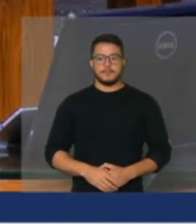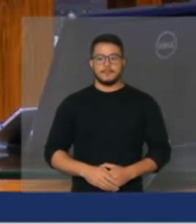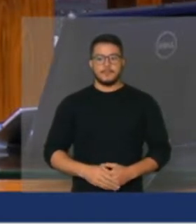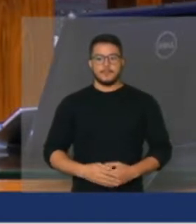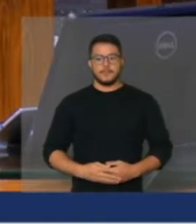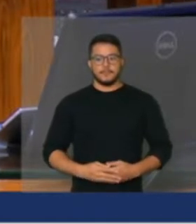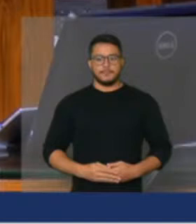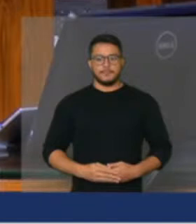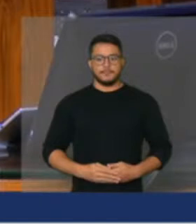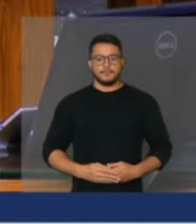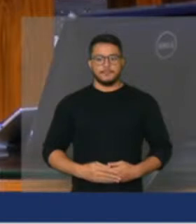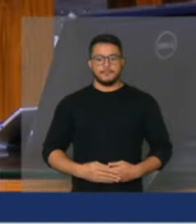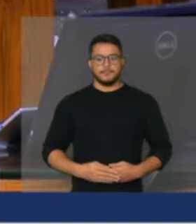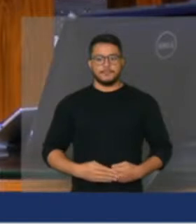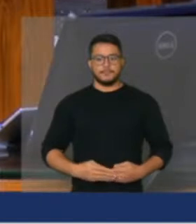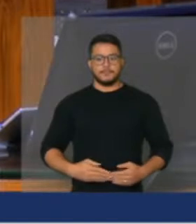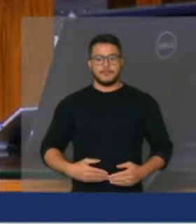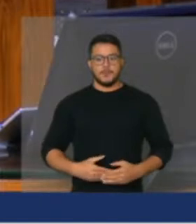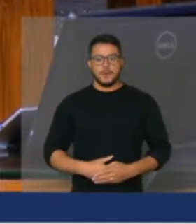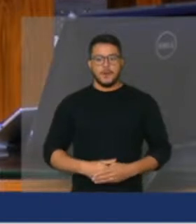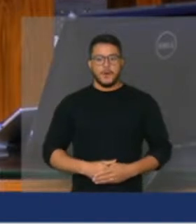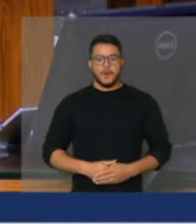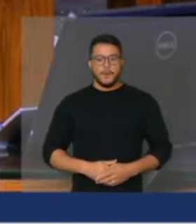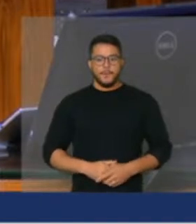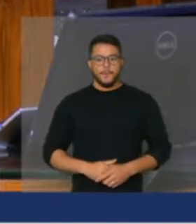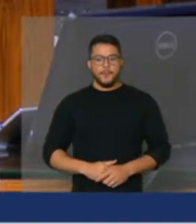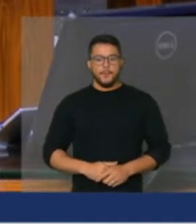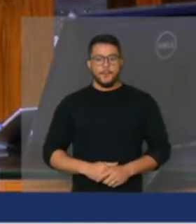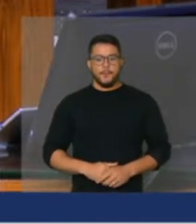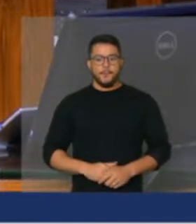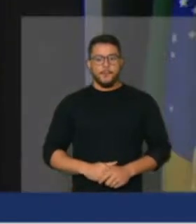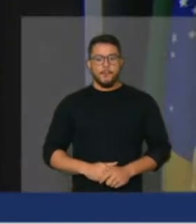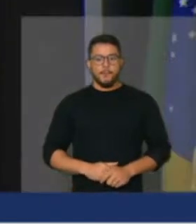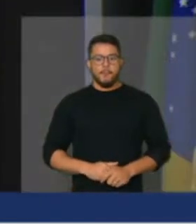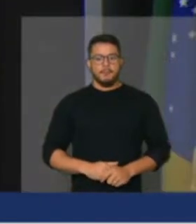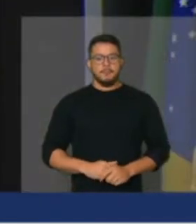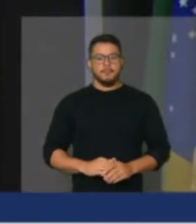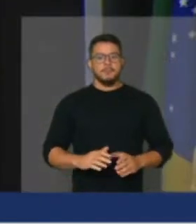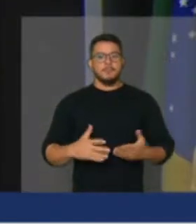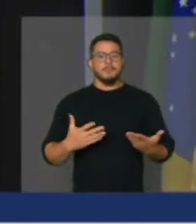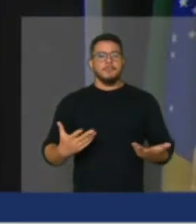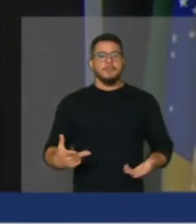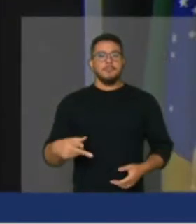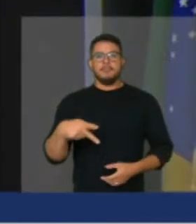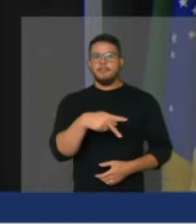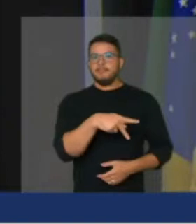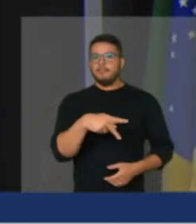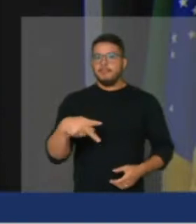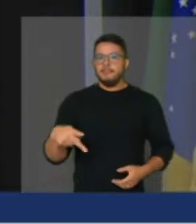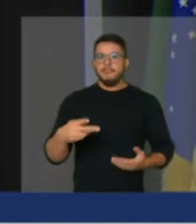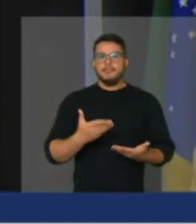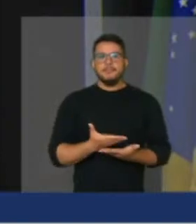KATAGUIRI. -- [DEPUTADO]: SENHOR PRESIDENTE, SENHORES DEPUTADOS... VENHO AQUI FALAR SOBRE A PEC DOS PRECATÓRIOS, QUE O PRESIDENTE DESSA CASA